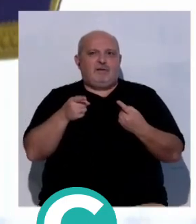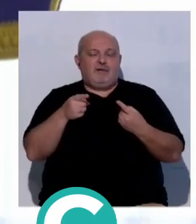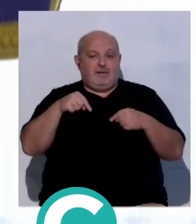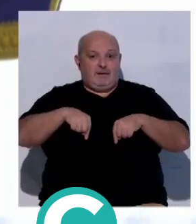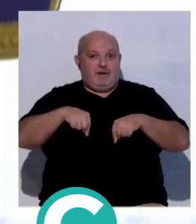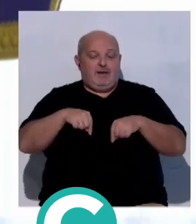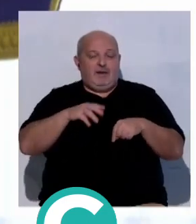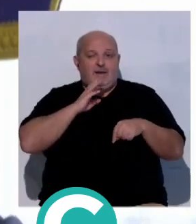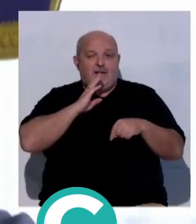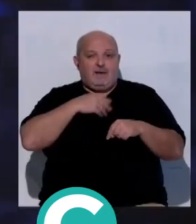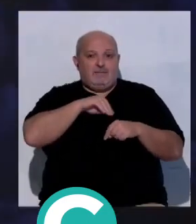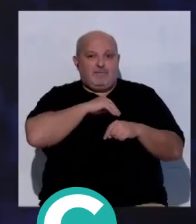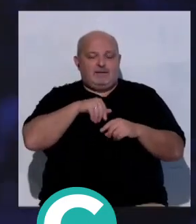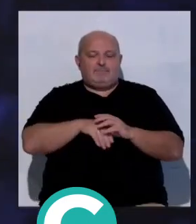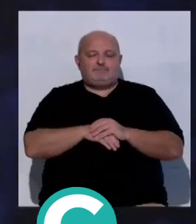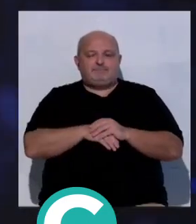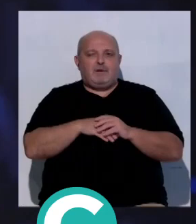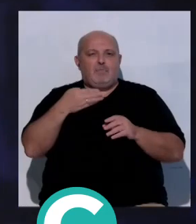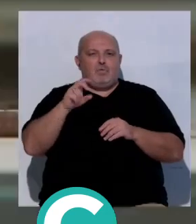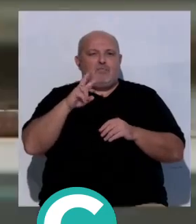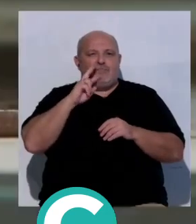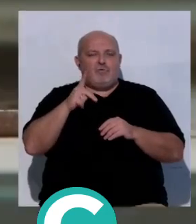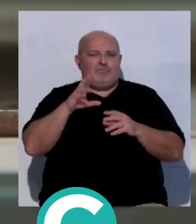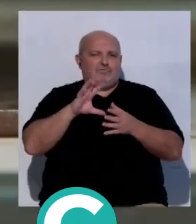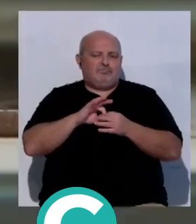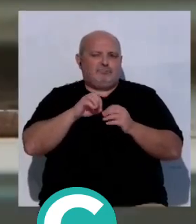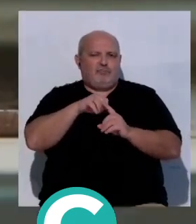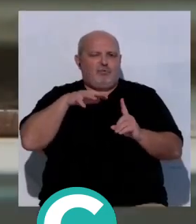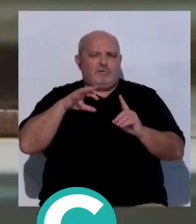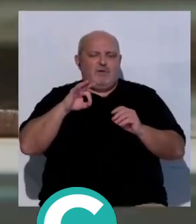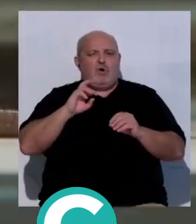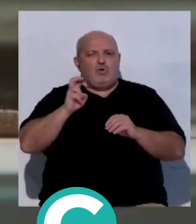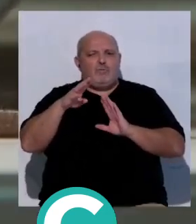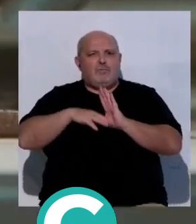en en España el Blue Forum contará además con una programación paralela de demostraciones en